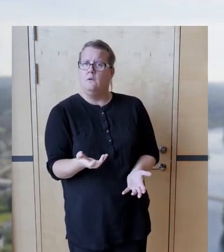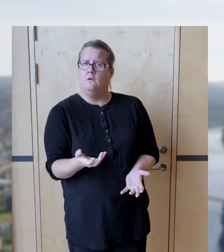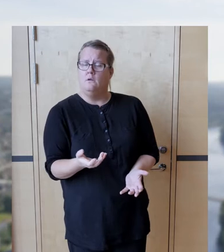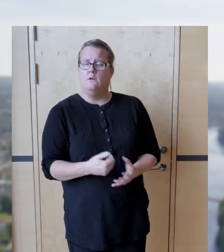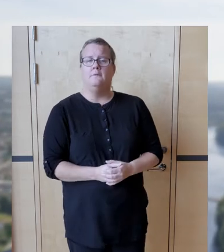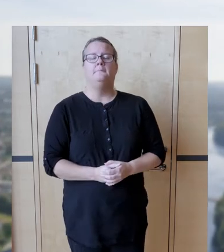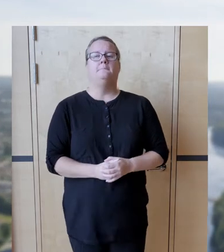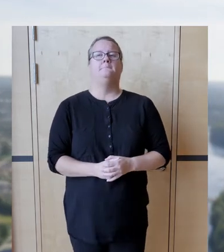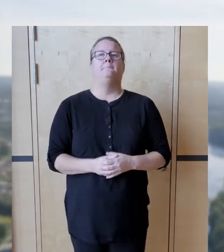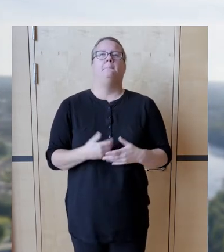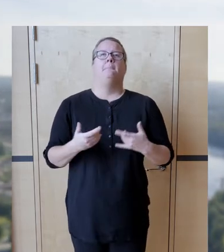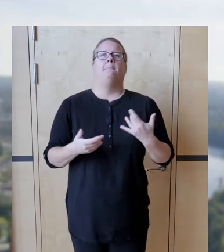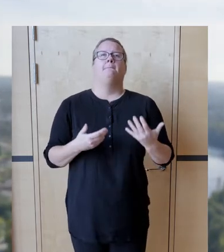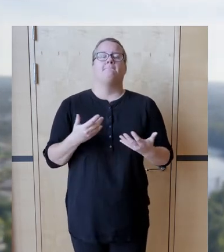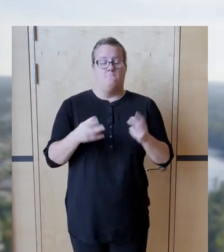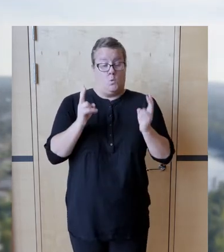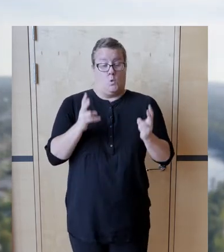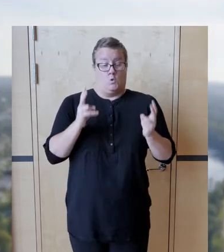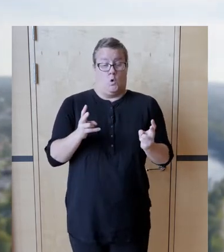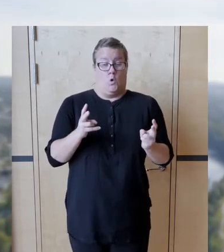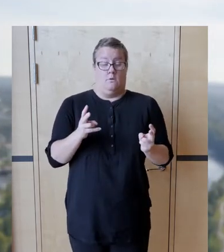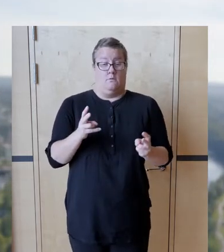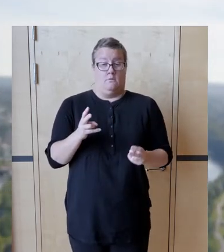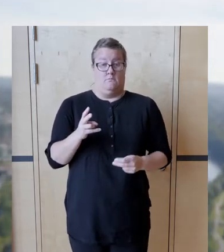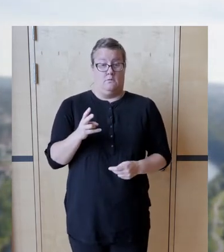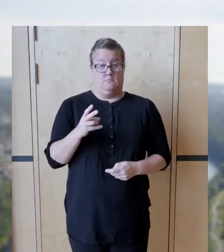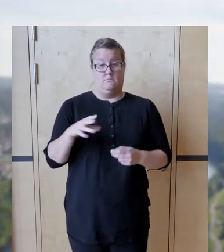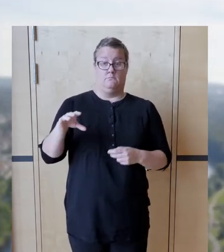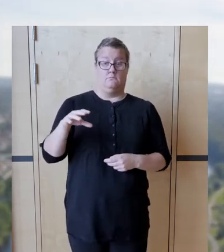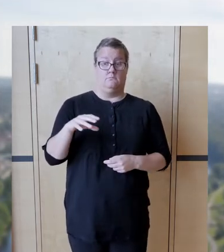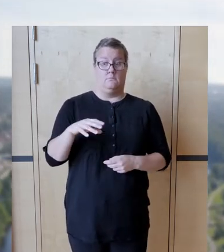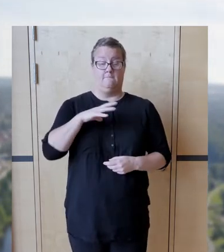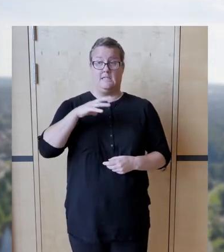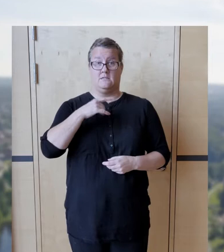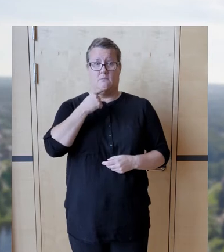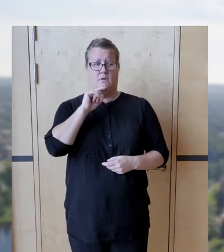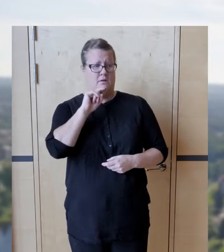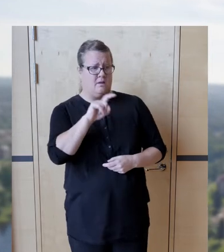Sedan ifrågasätter man också tiden att planera Att det knackar